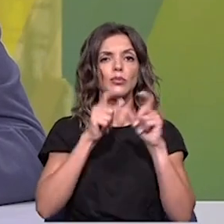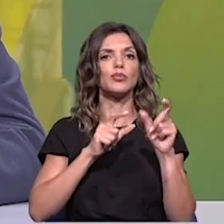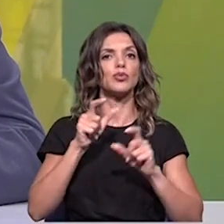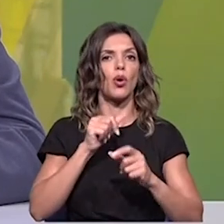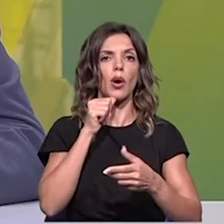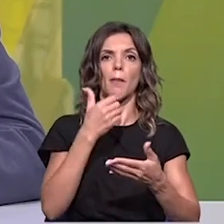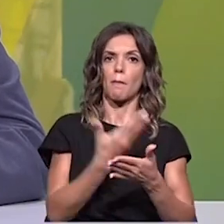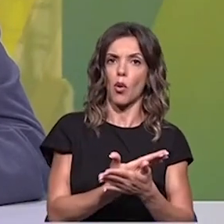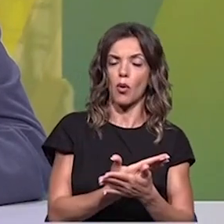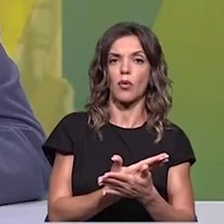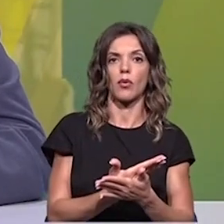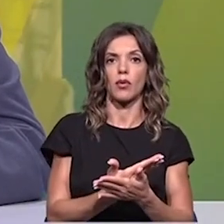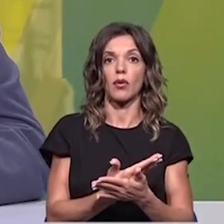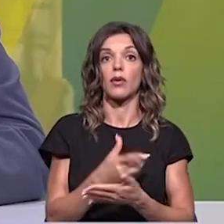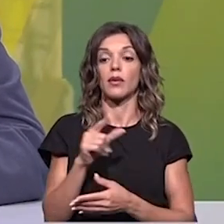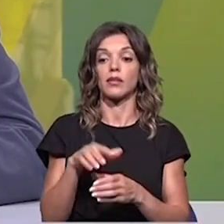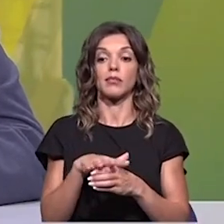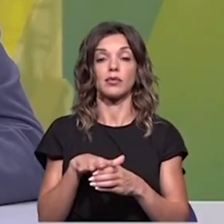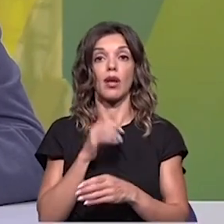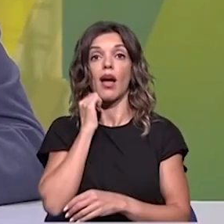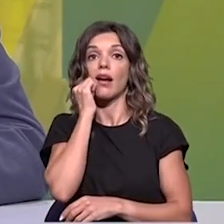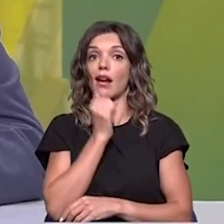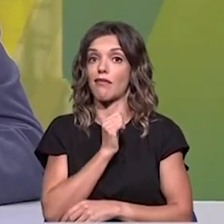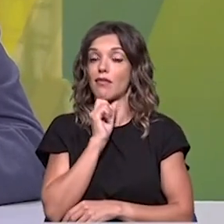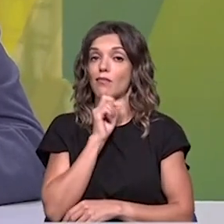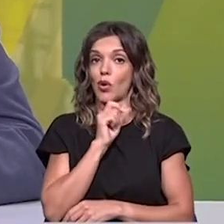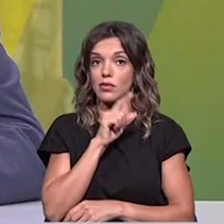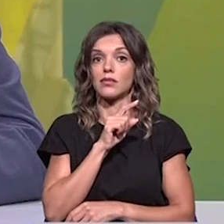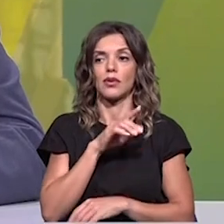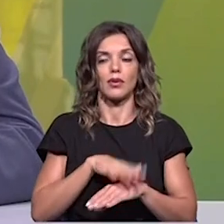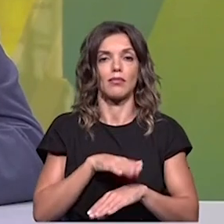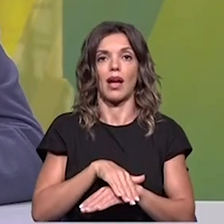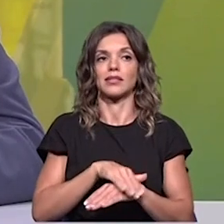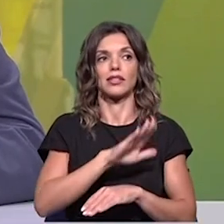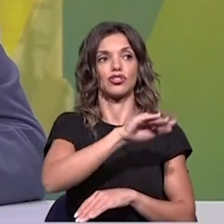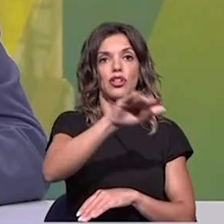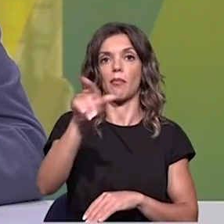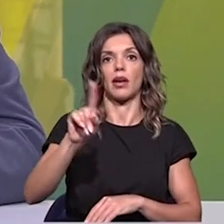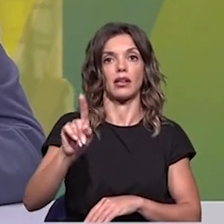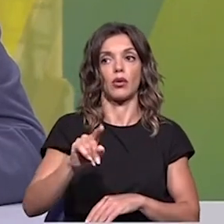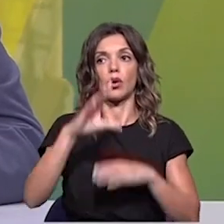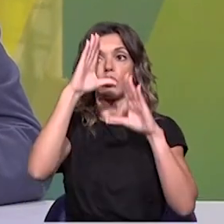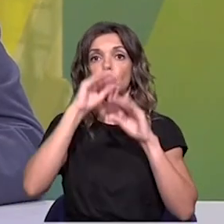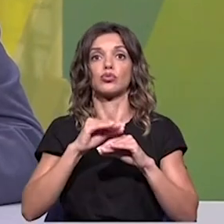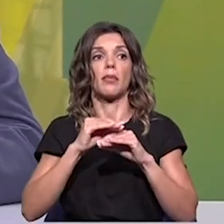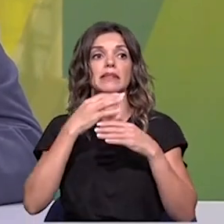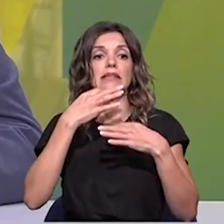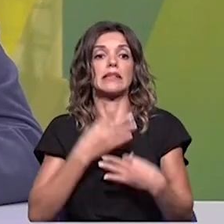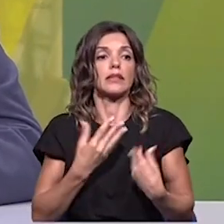e a terem situações muito graves, porque não vão ser chamadas, porque agora não se sabe bem ao certo o que se está a passar, porque a informação também é escassa,